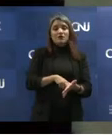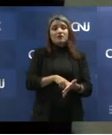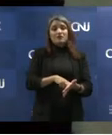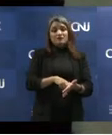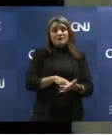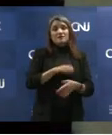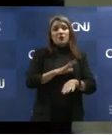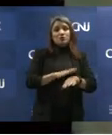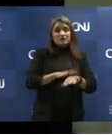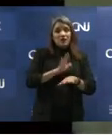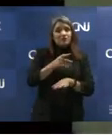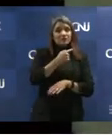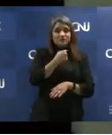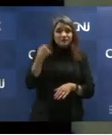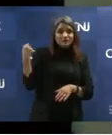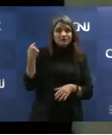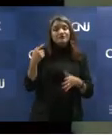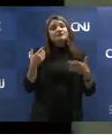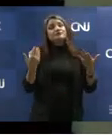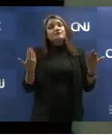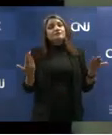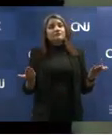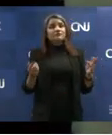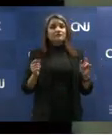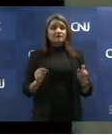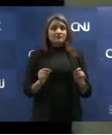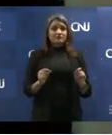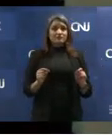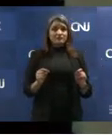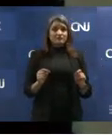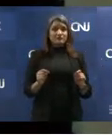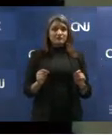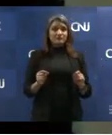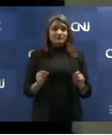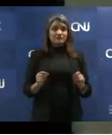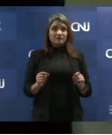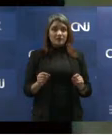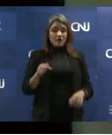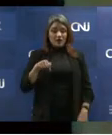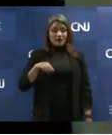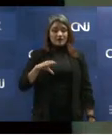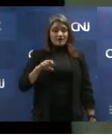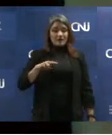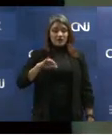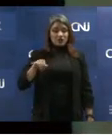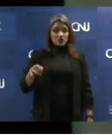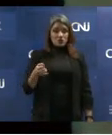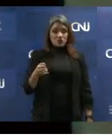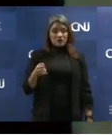e sobre essa esse tópico, excelência. Instado por esse CNJ o Tribunal de Justiça